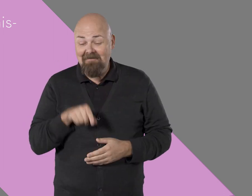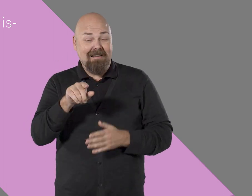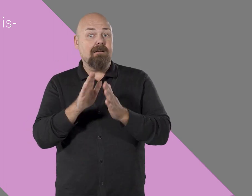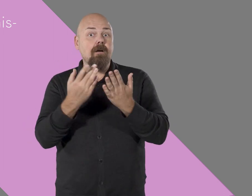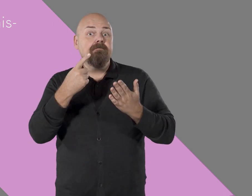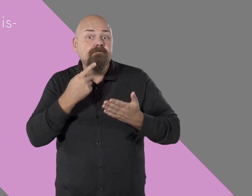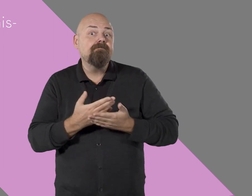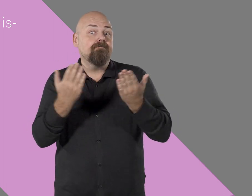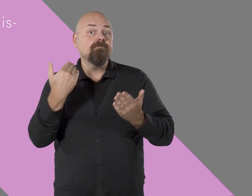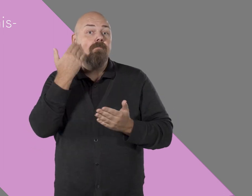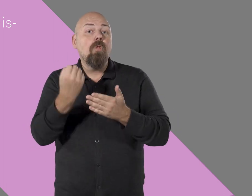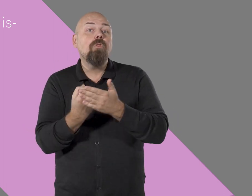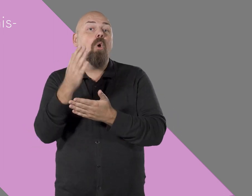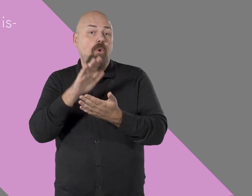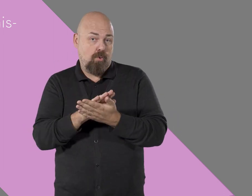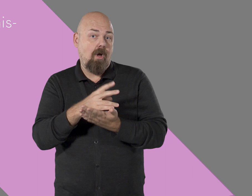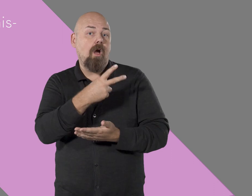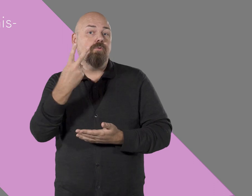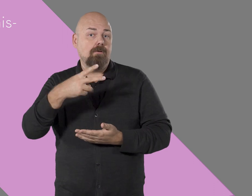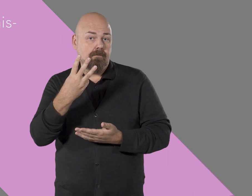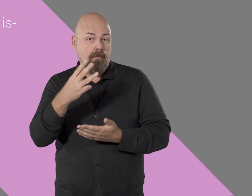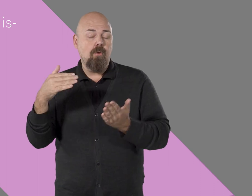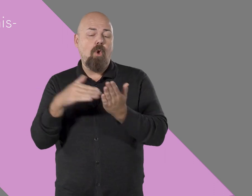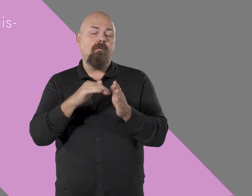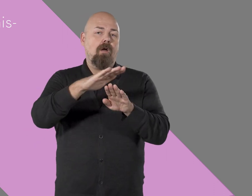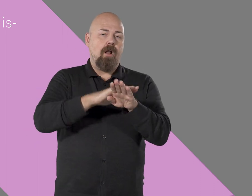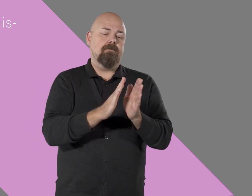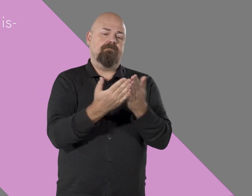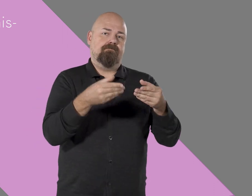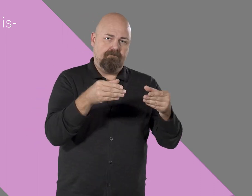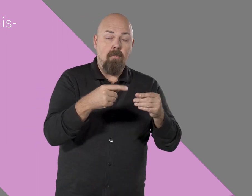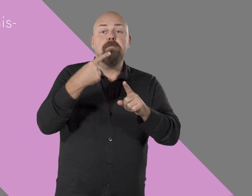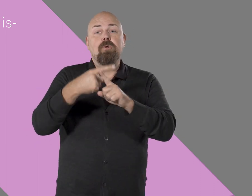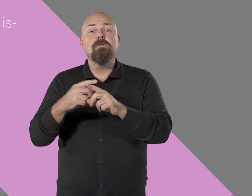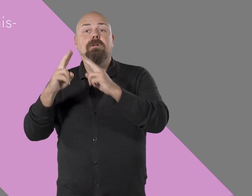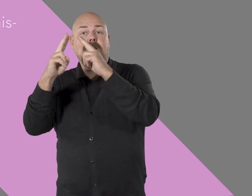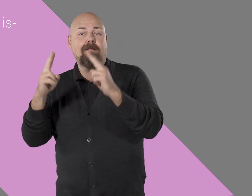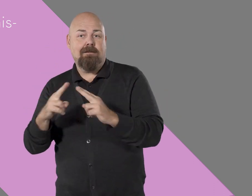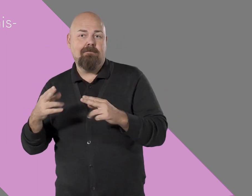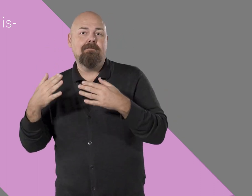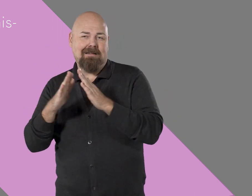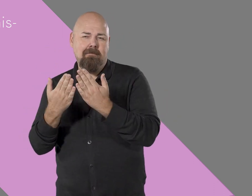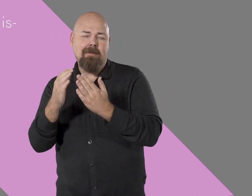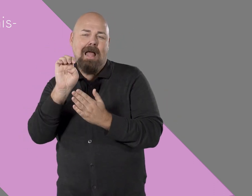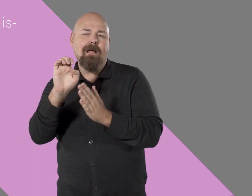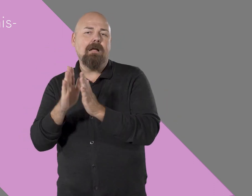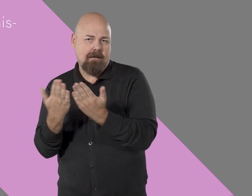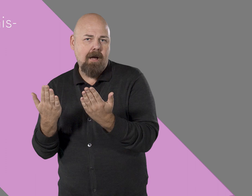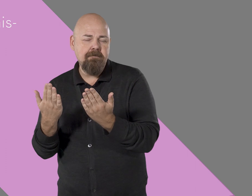Kirja ilmestyy toukokuussa 2023 sekä kovakantisena versiona että e-kirjana.